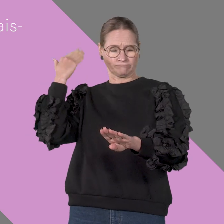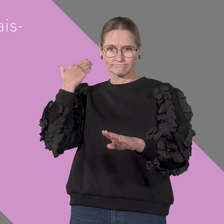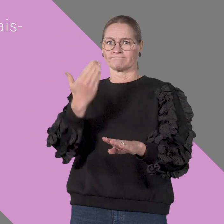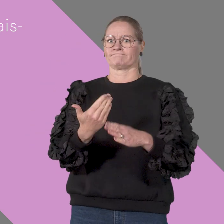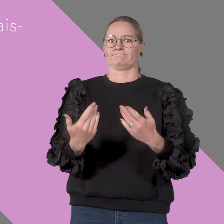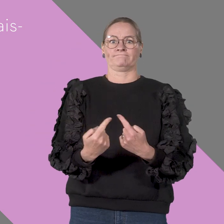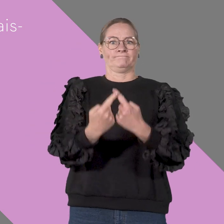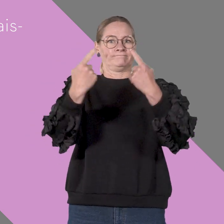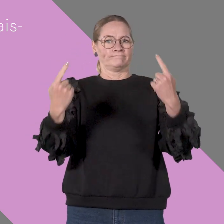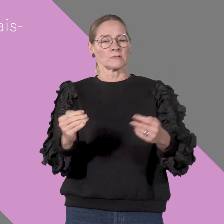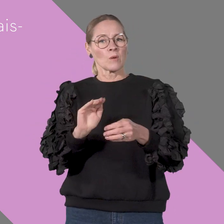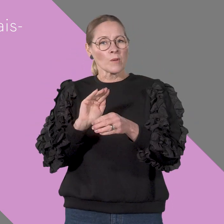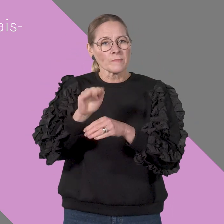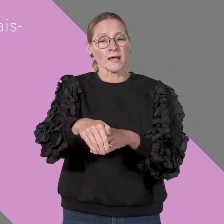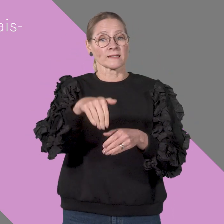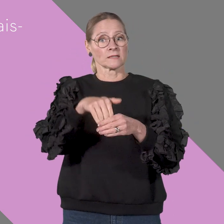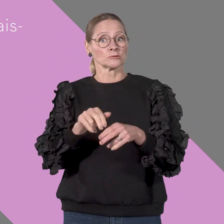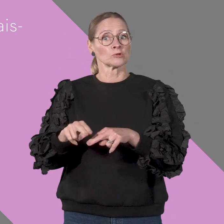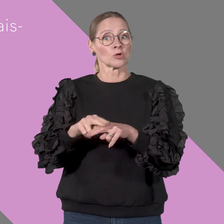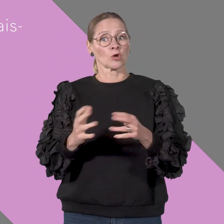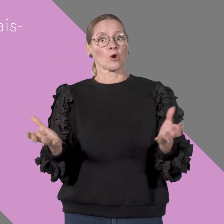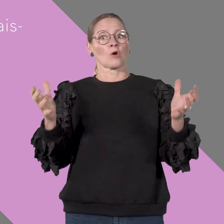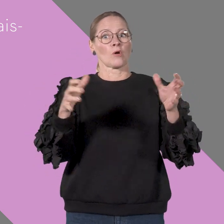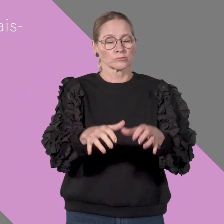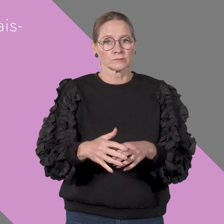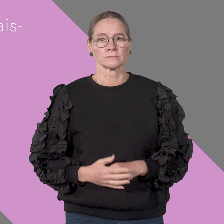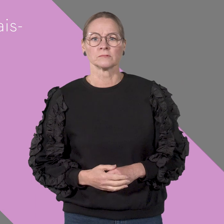ensimmäiseen ylimääräiseen jäsenkokoukseen.